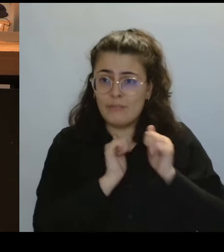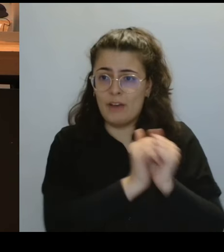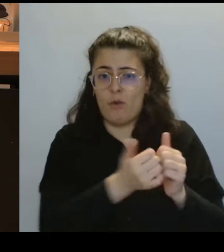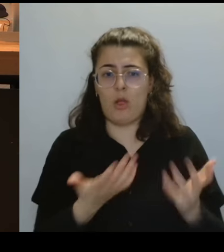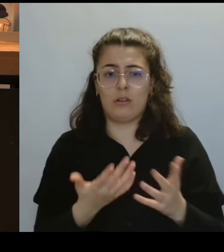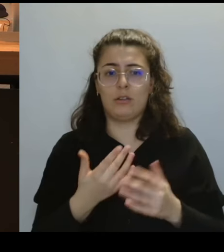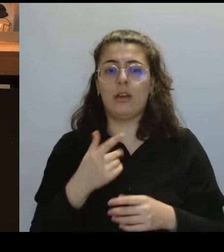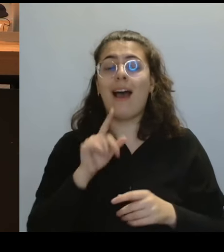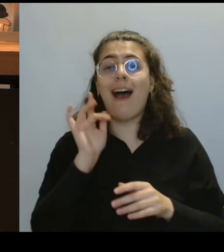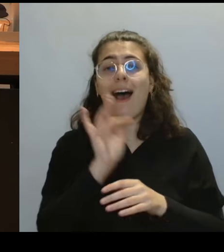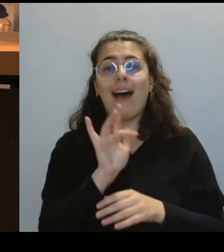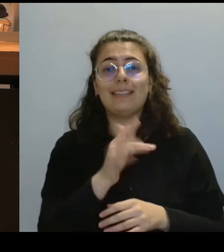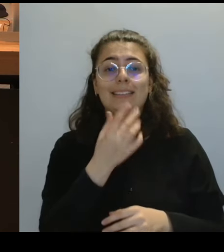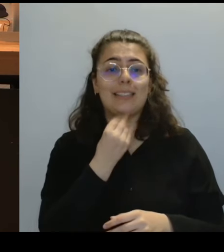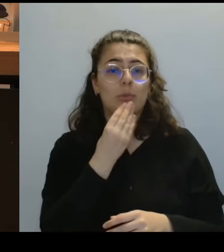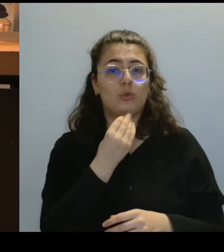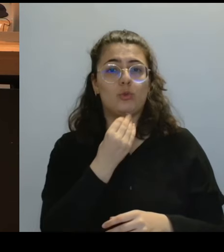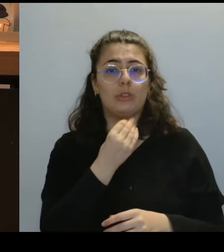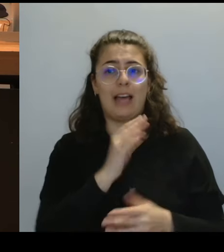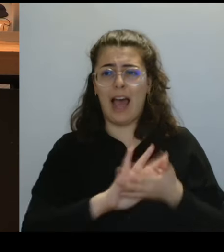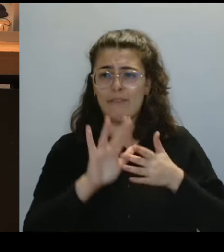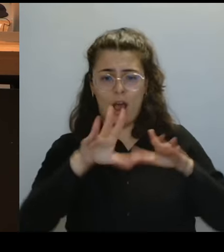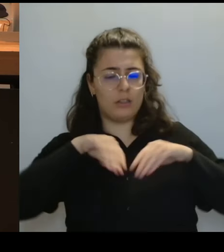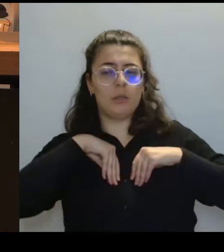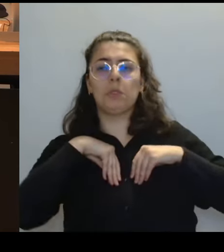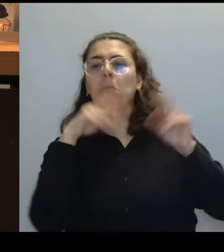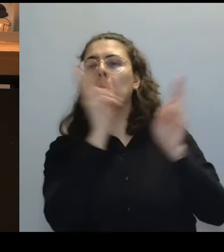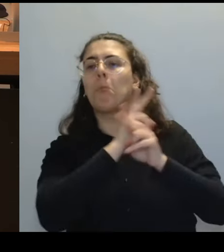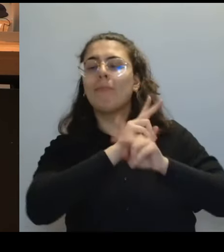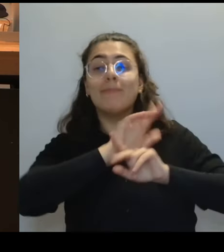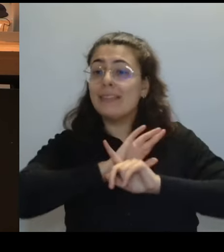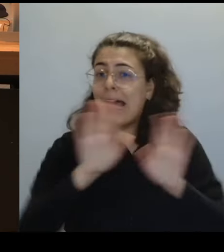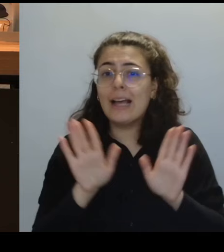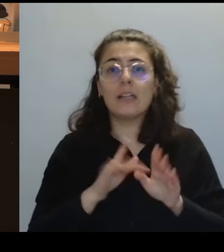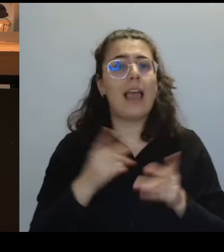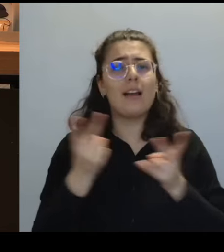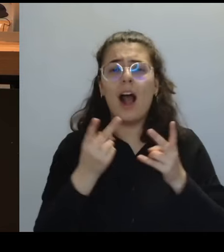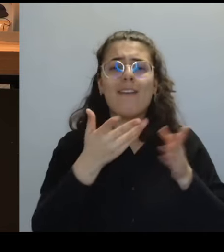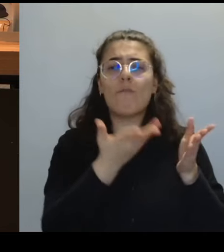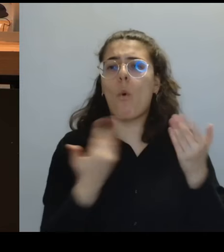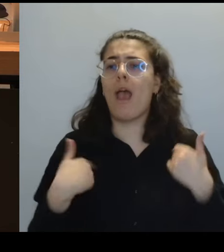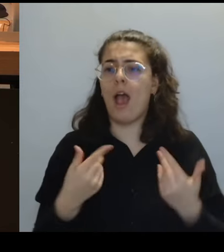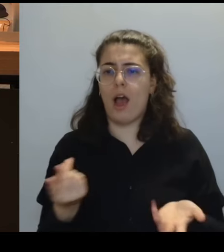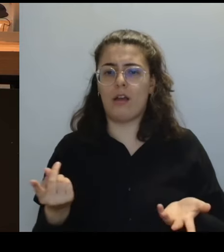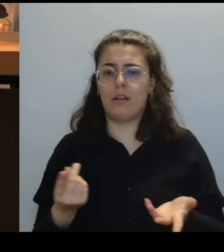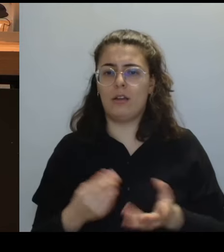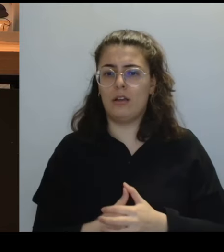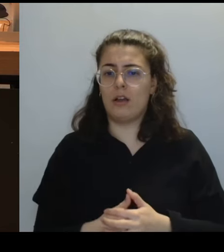und zwar egal aus welcher Ecke und auch nicht, wenn er aus der vermeintlichen Mitte der Gesellschaft kommt.